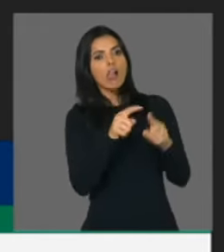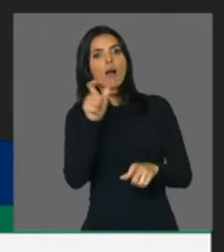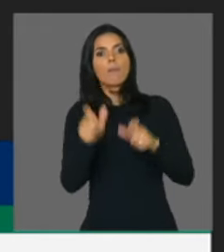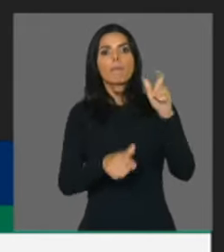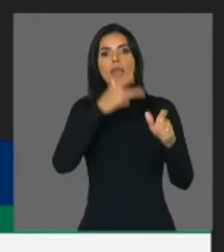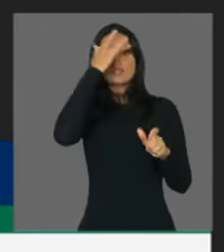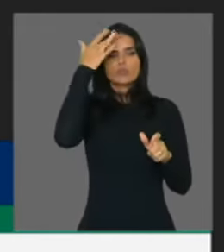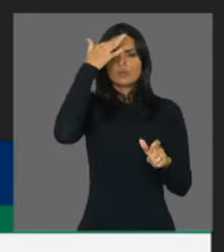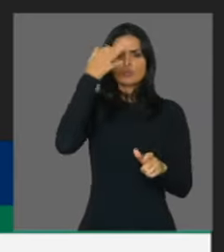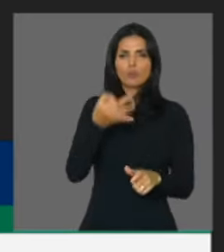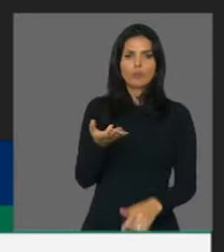NÓS LEVAMOS MUITAS HORAS PARA APROVAR UM PROJETO QUE É BOM